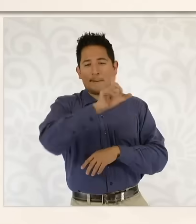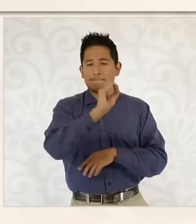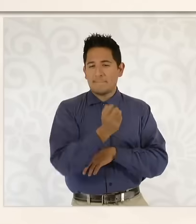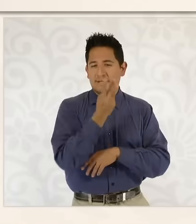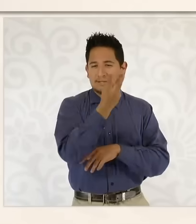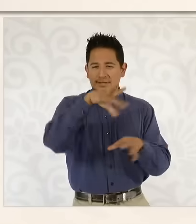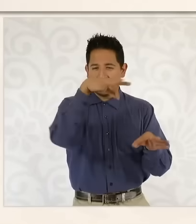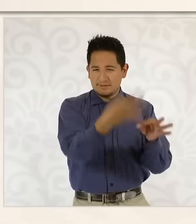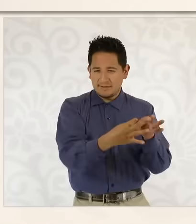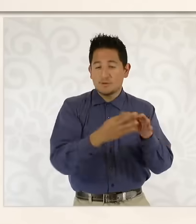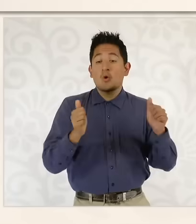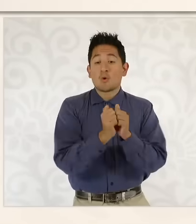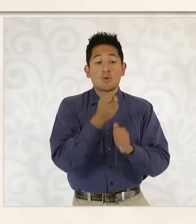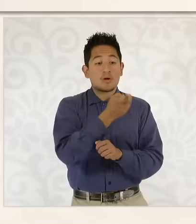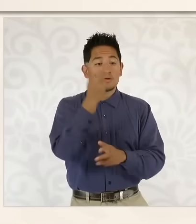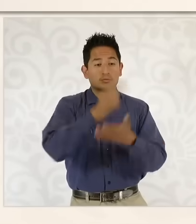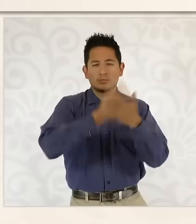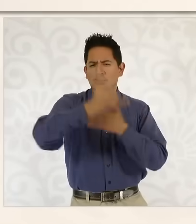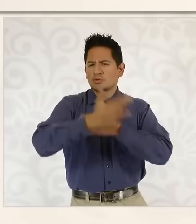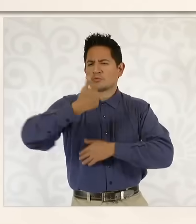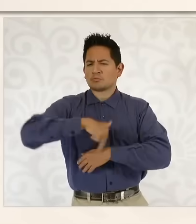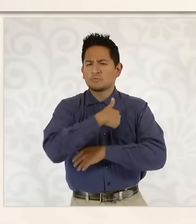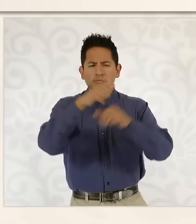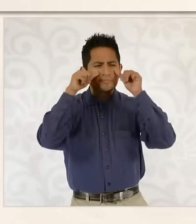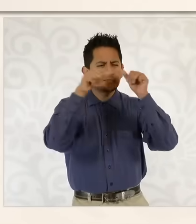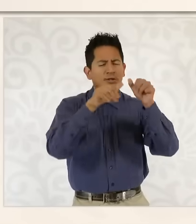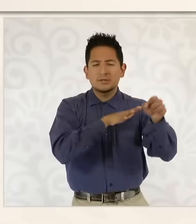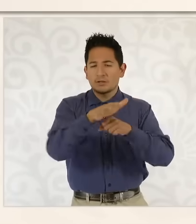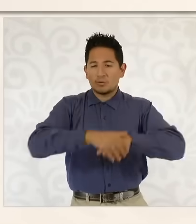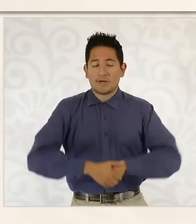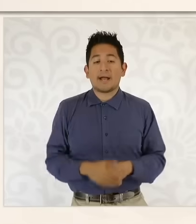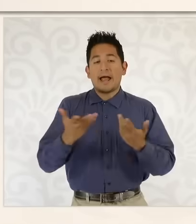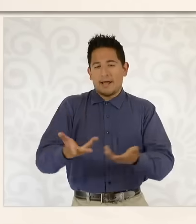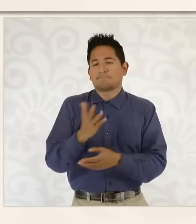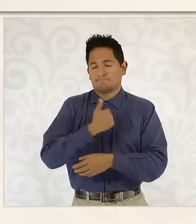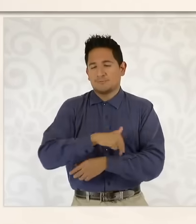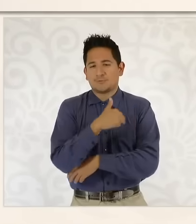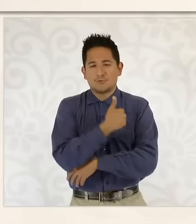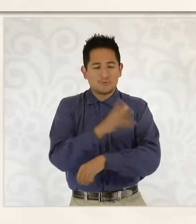estos proyectos en esta zona? Eh, principalmente es llevar energía, como les comenté, a más hogares